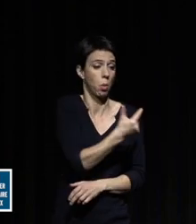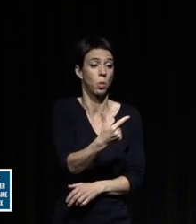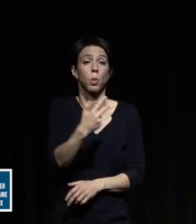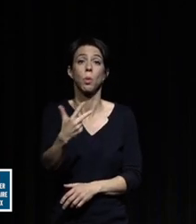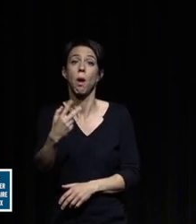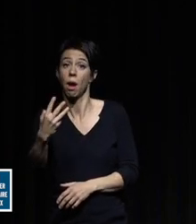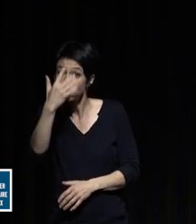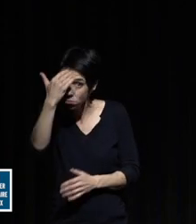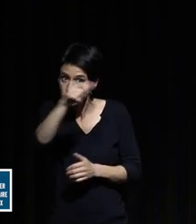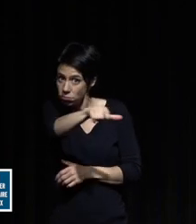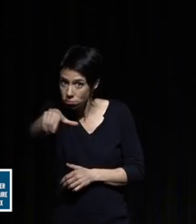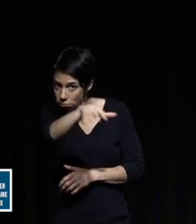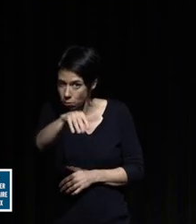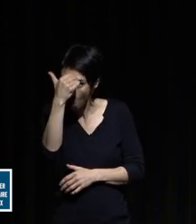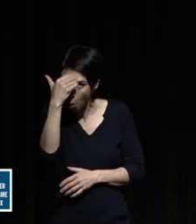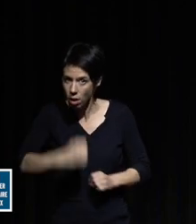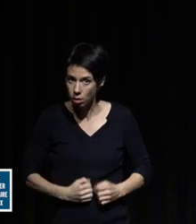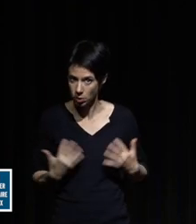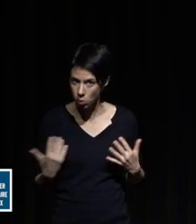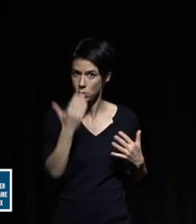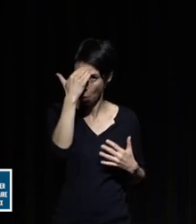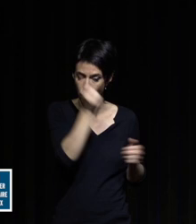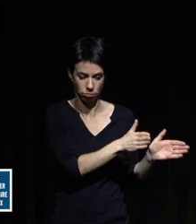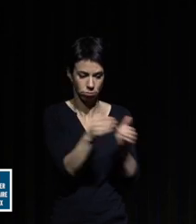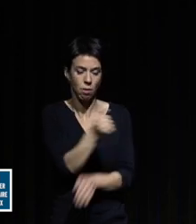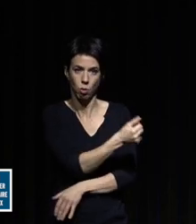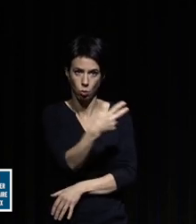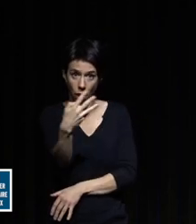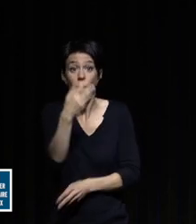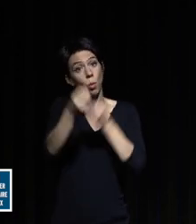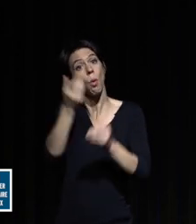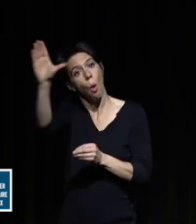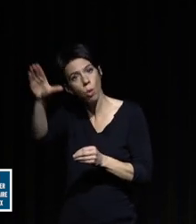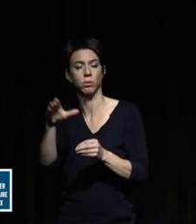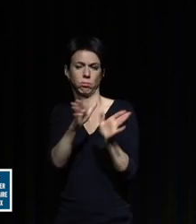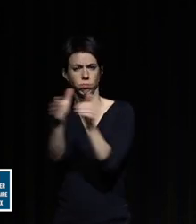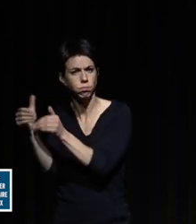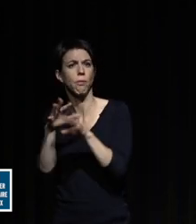connais tu connais ce soit des classifications qui viennent plutôt de classification pour évaluer